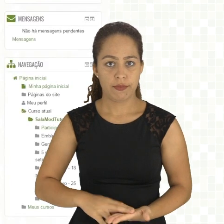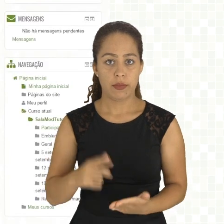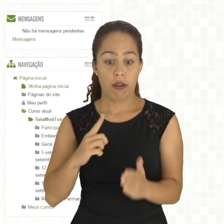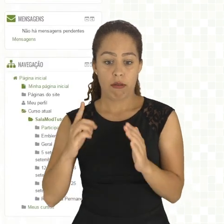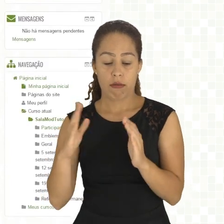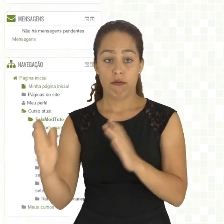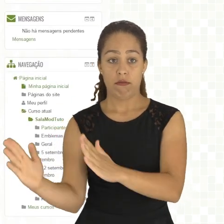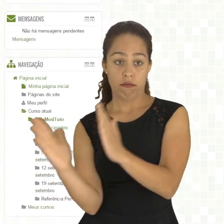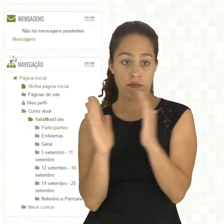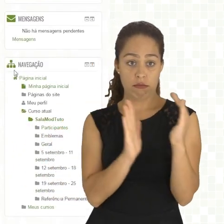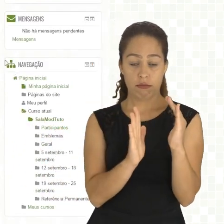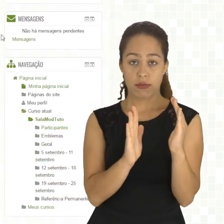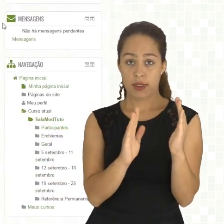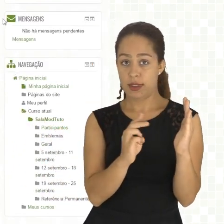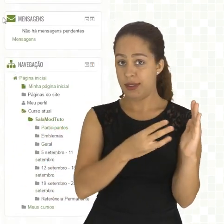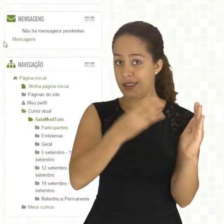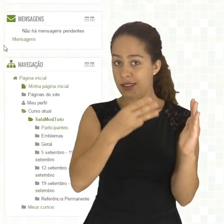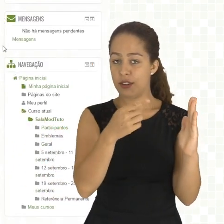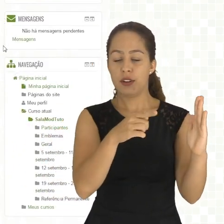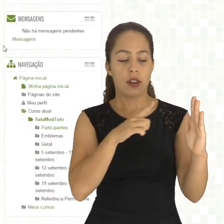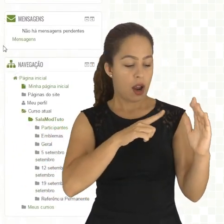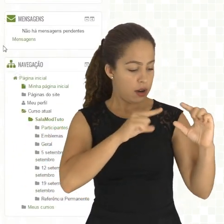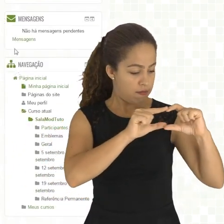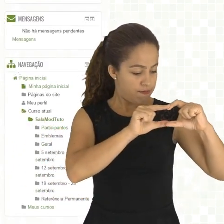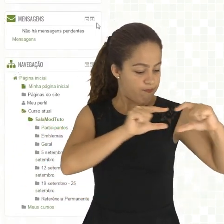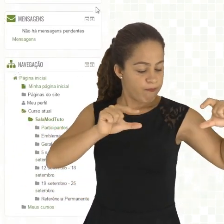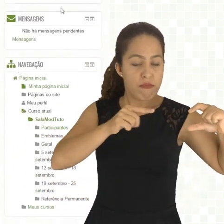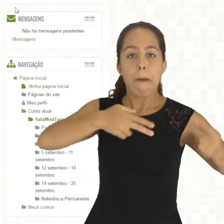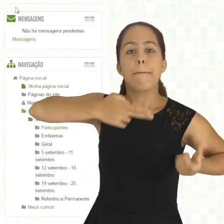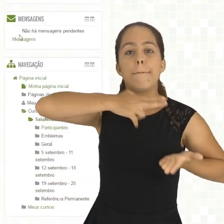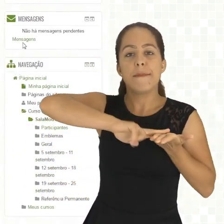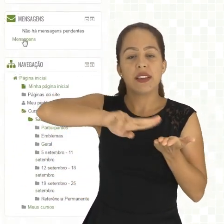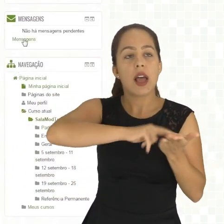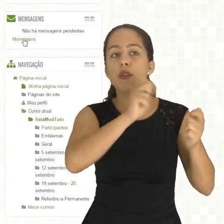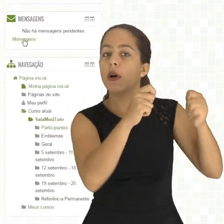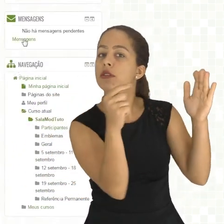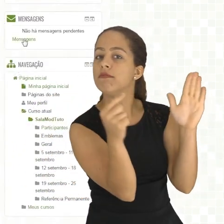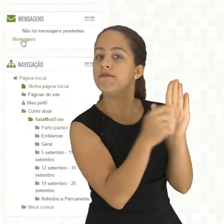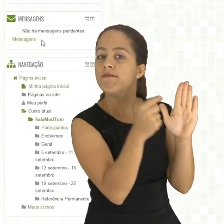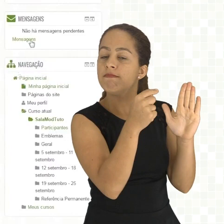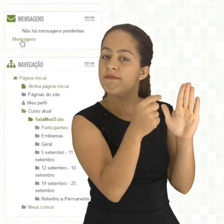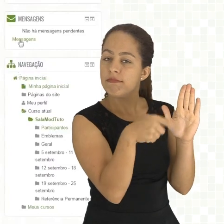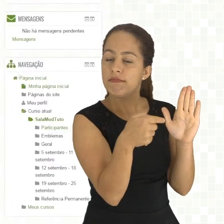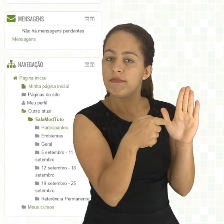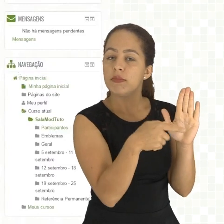Então, aqui na terceira coluna você tem o bloco de mensagens que você pode clicar